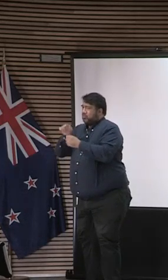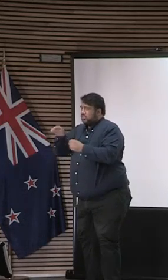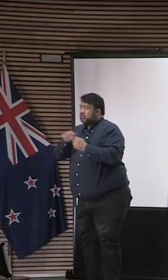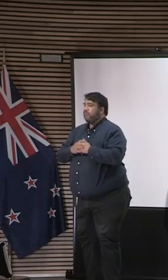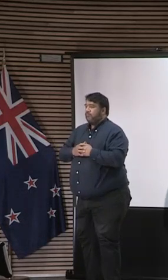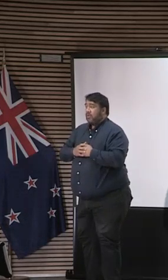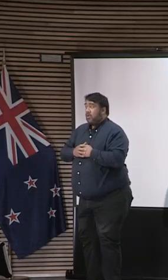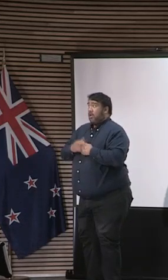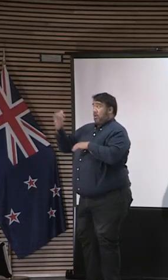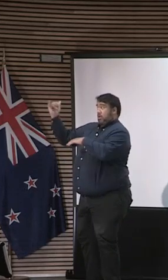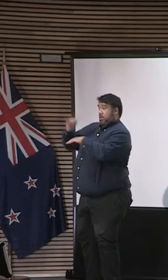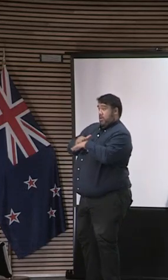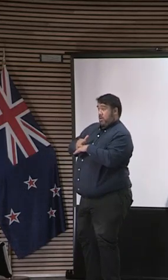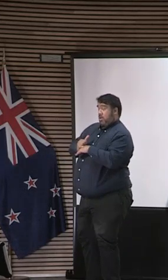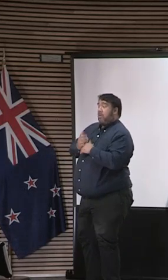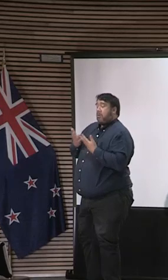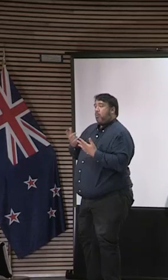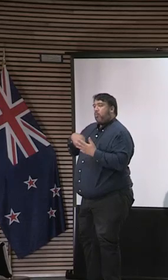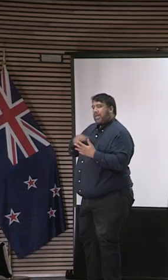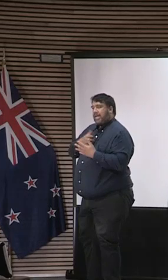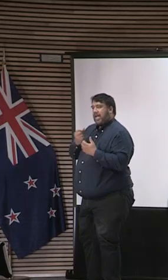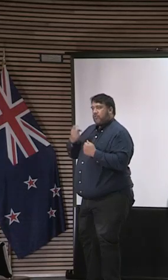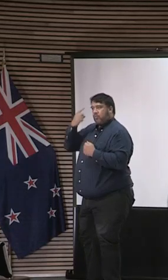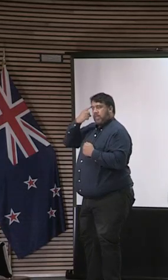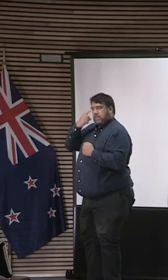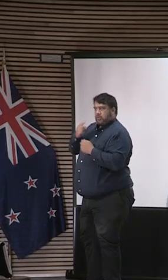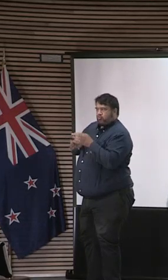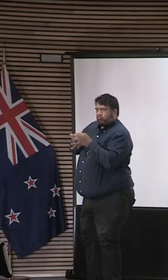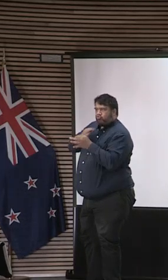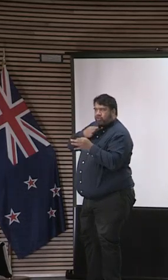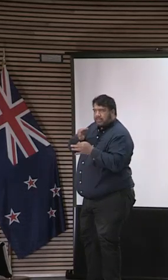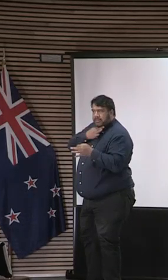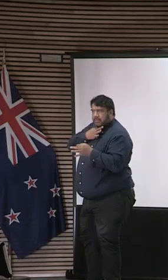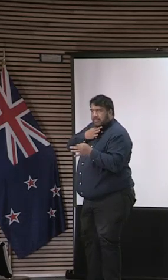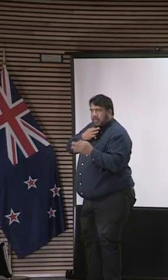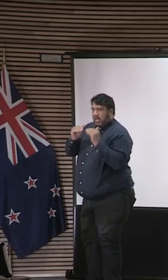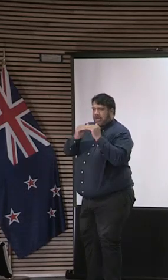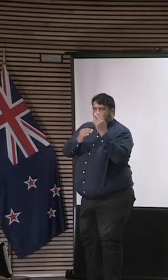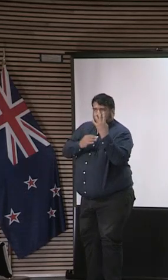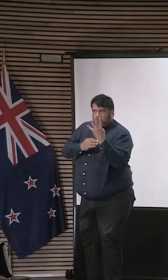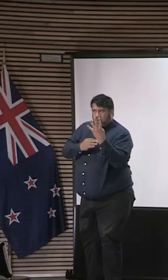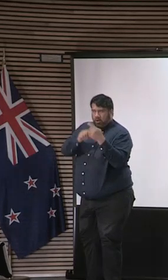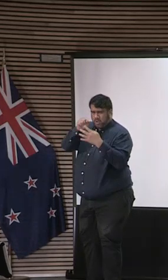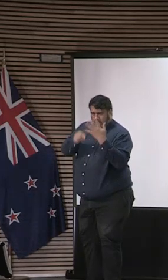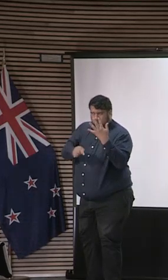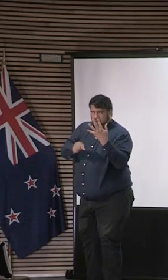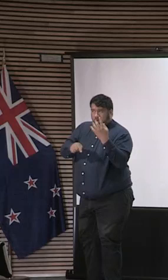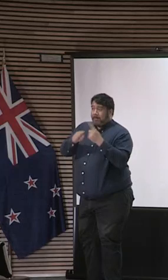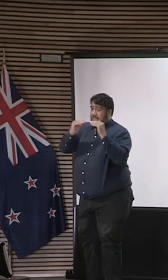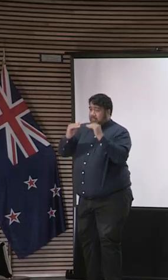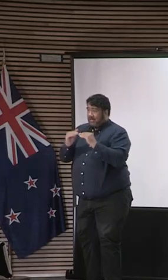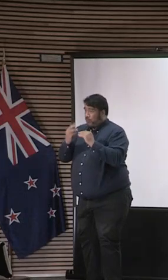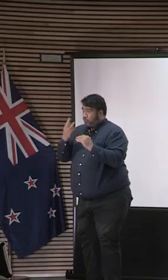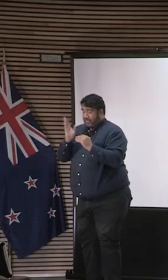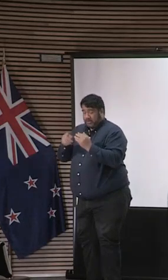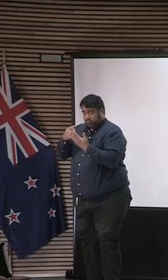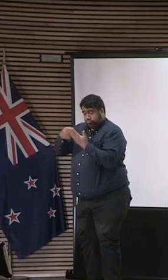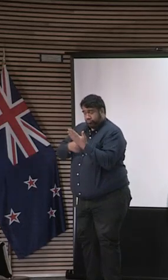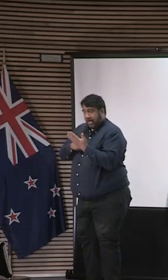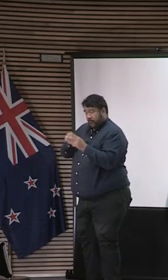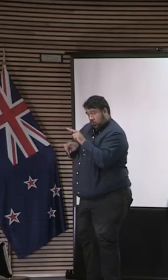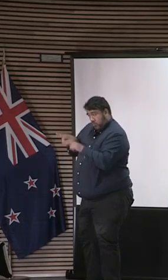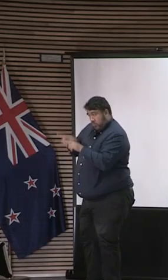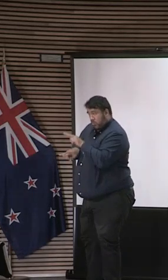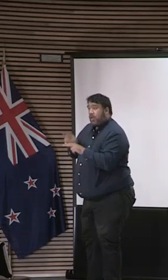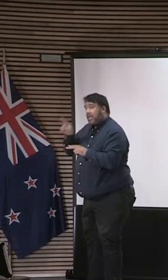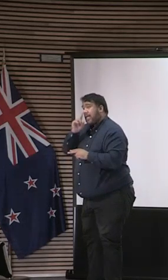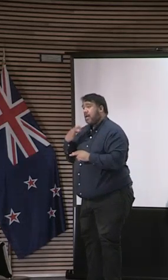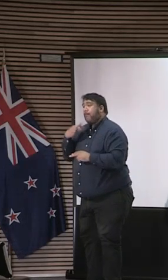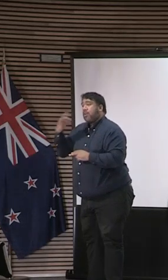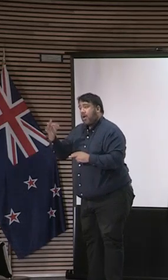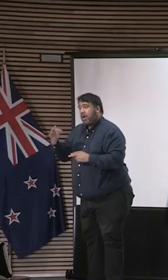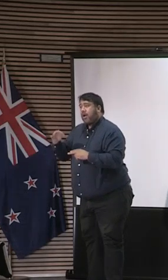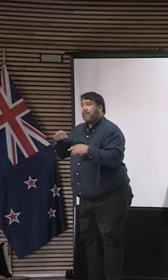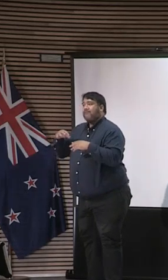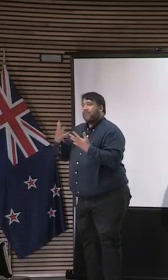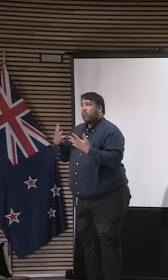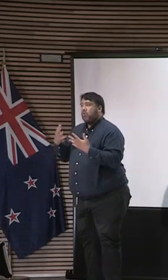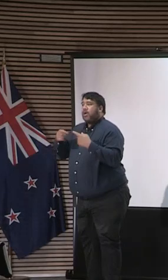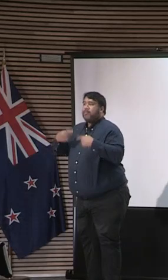whakawhiwhia ki a ratau nga